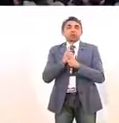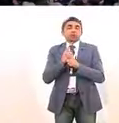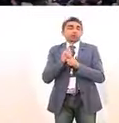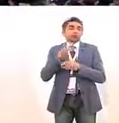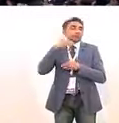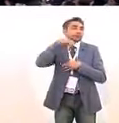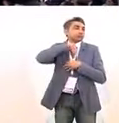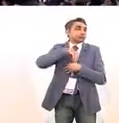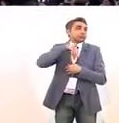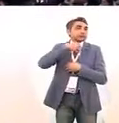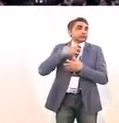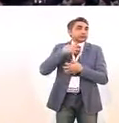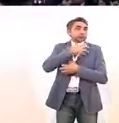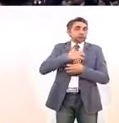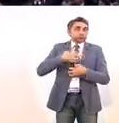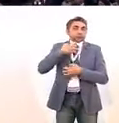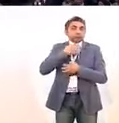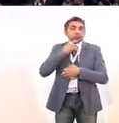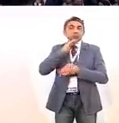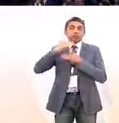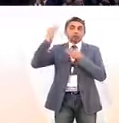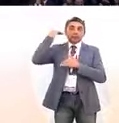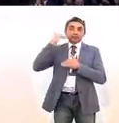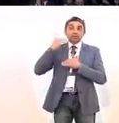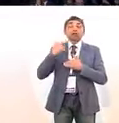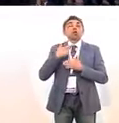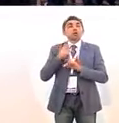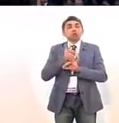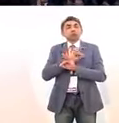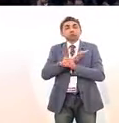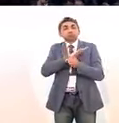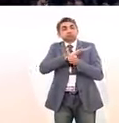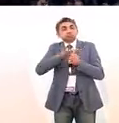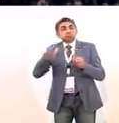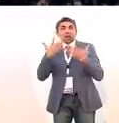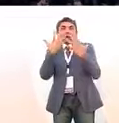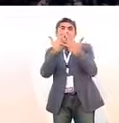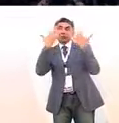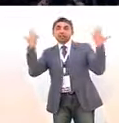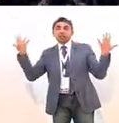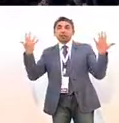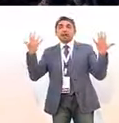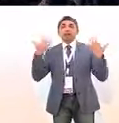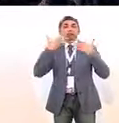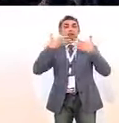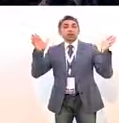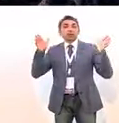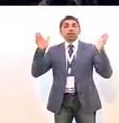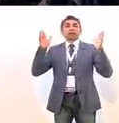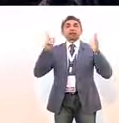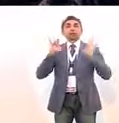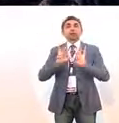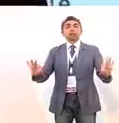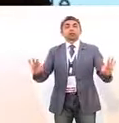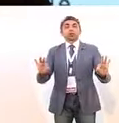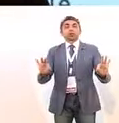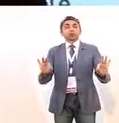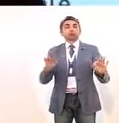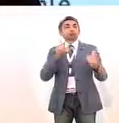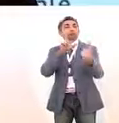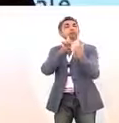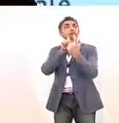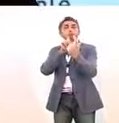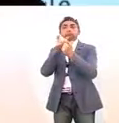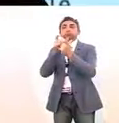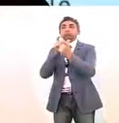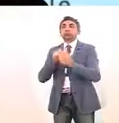o di rancori. Quindi siamo in una totale trasparente aperta disponibilità. Non abbiamo bisogno